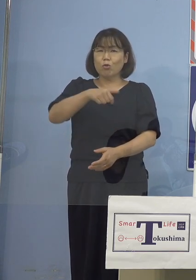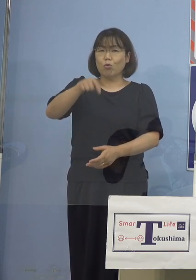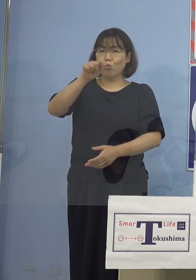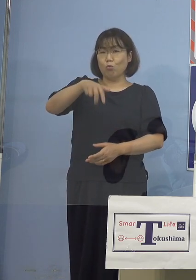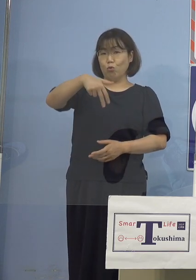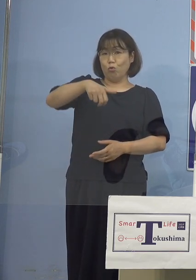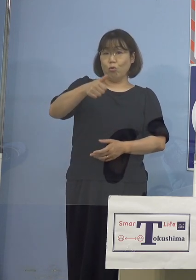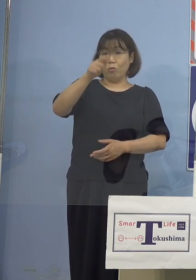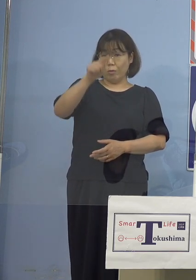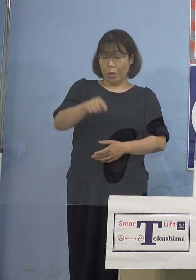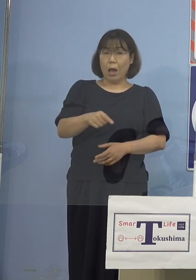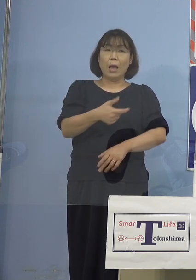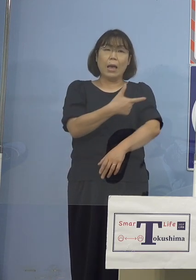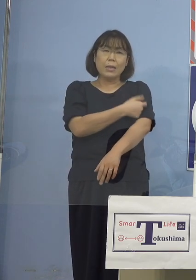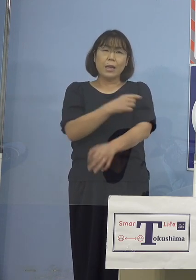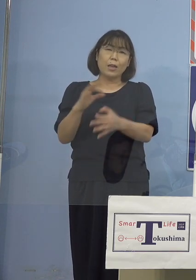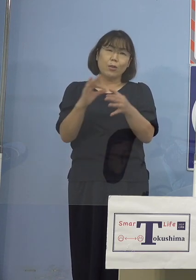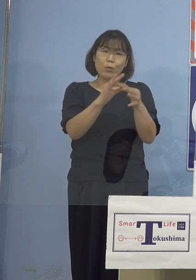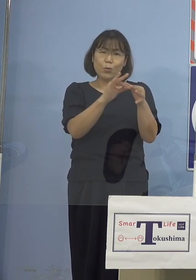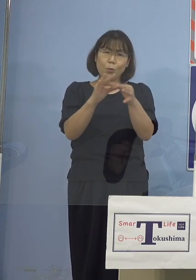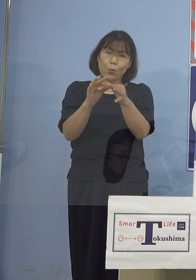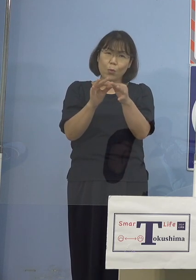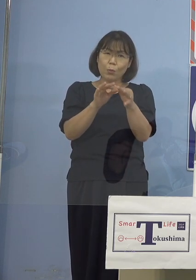こうしたものとの関係も出てくるということで